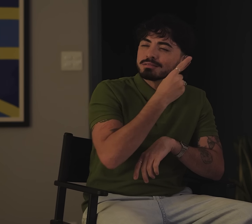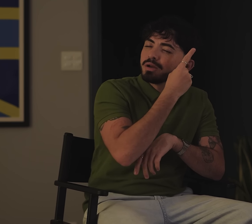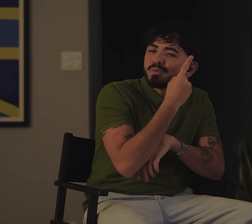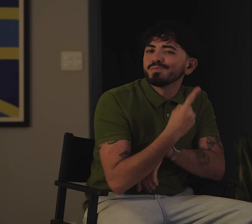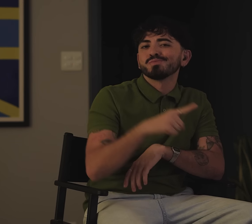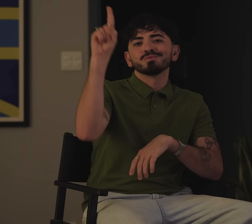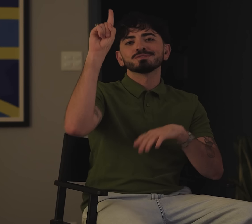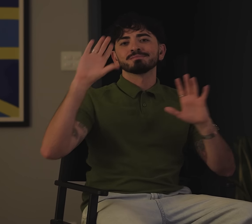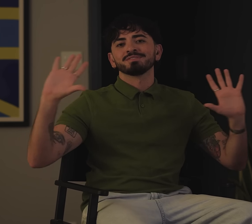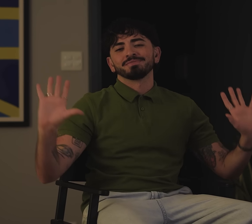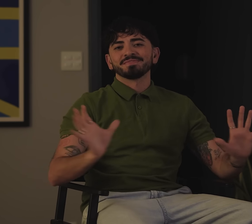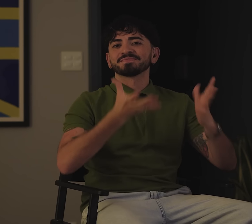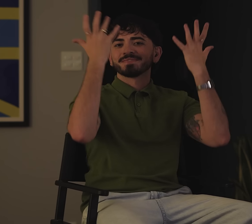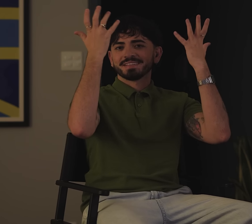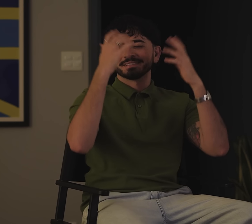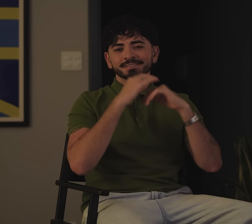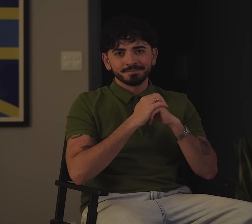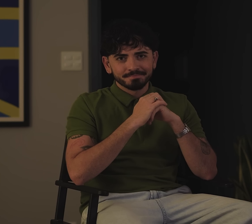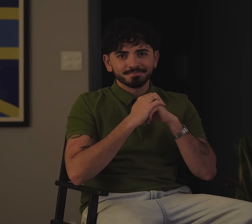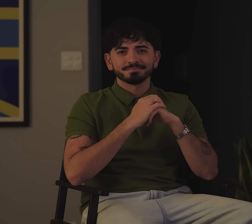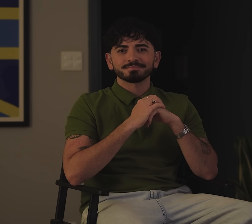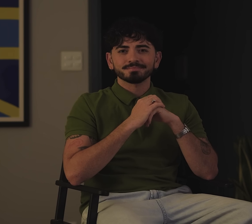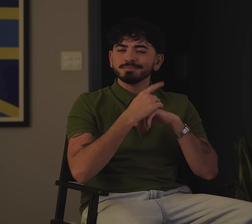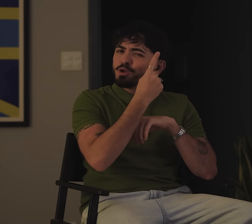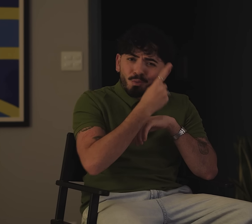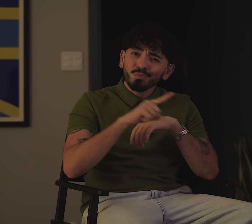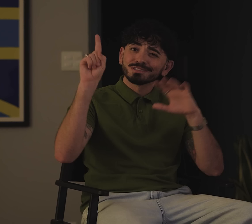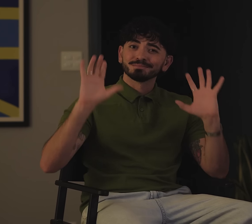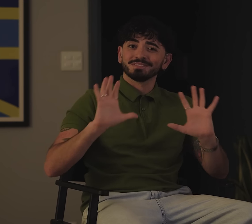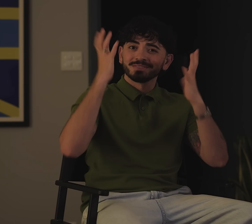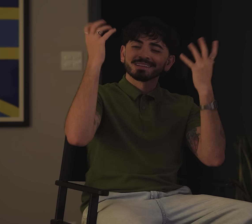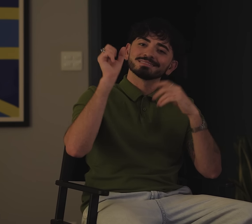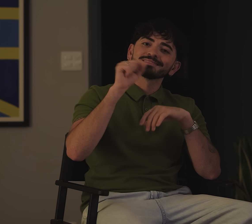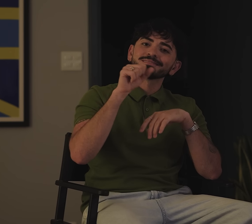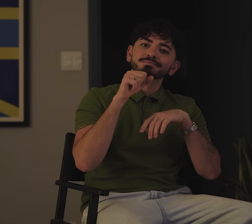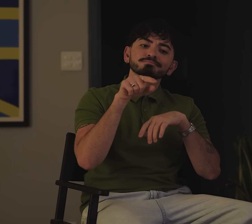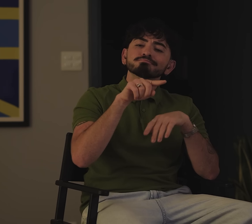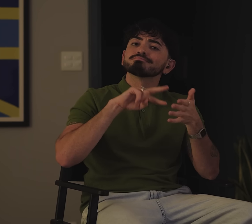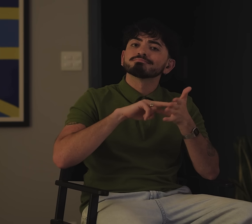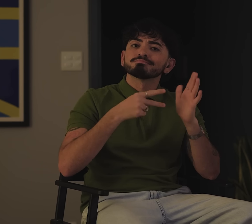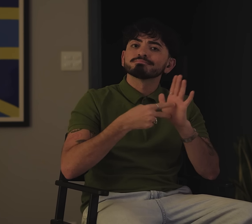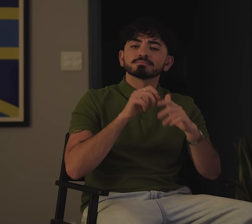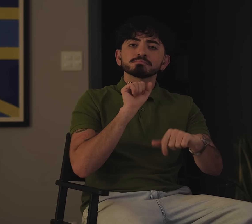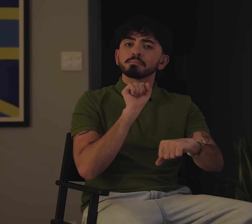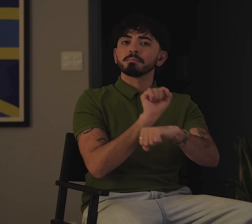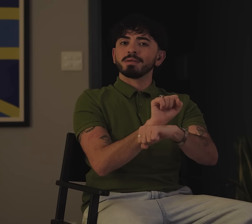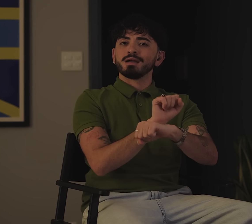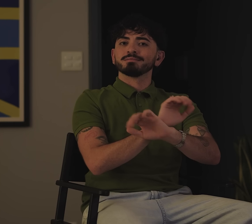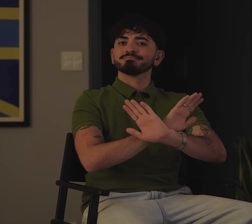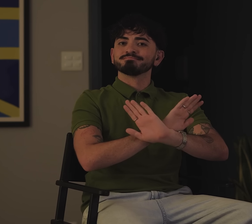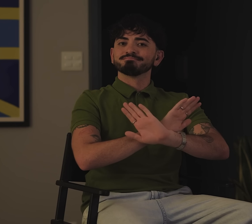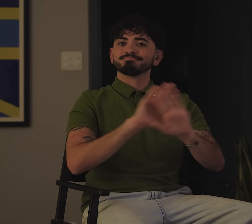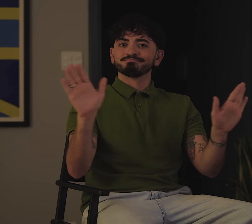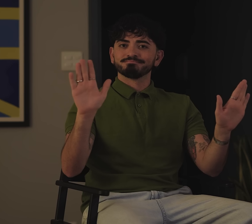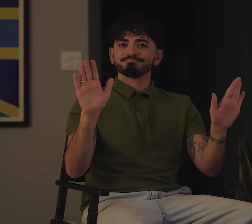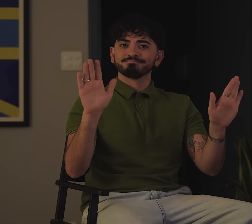será a nossa última edição antes de uma pausa sem data para voltar. Sim. Depois desta edição, a Euforie-se fará uma pausa.